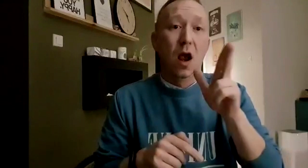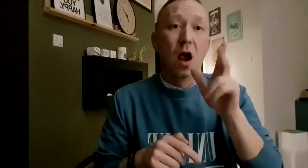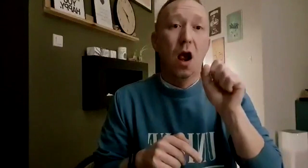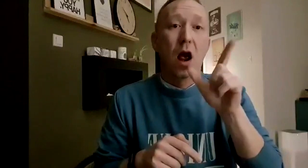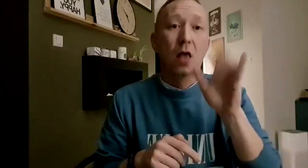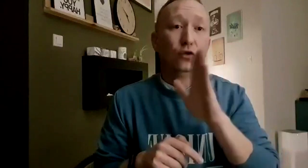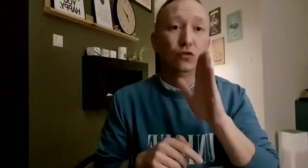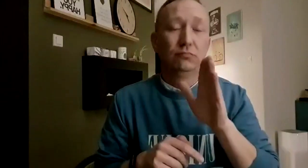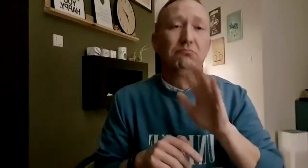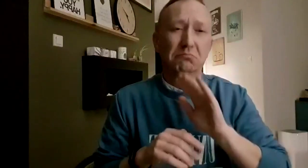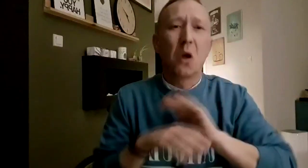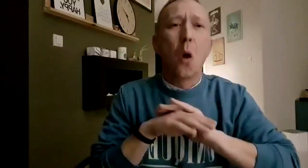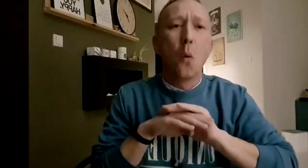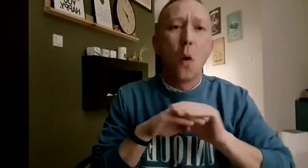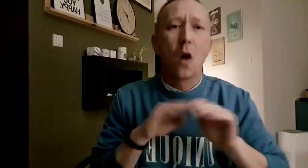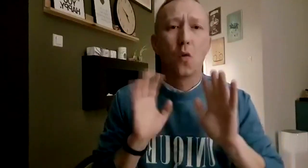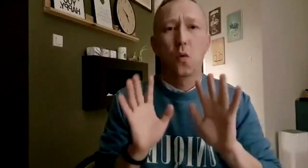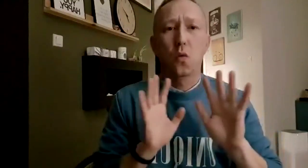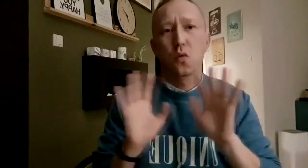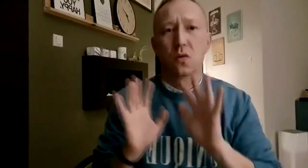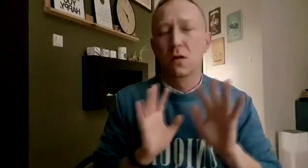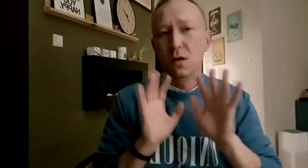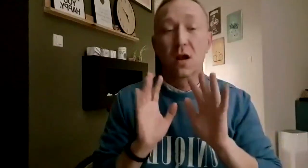Tu, w Kaliszu łagodnie przechodzimy ten czas.